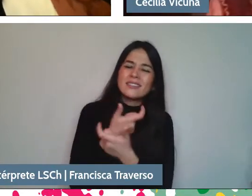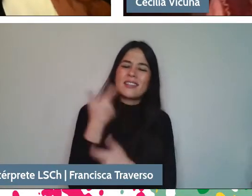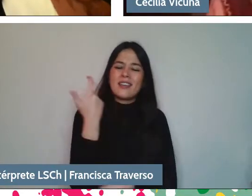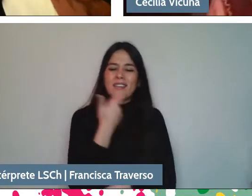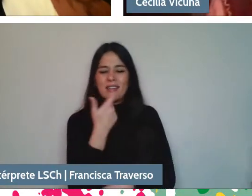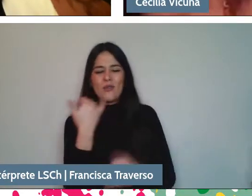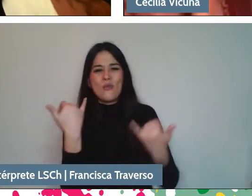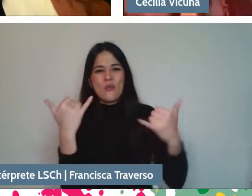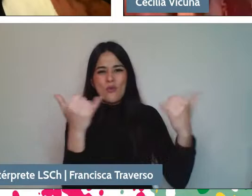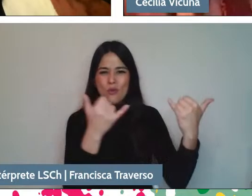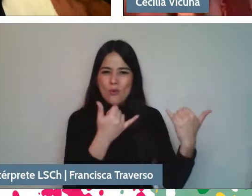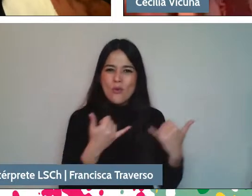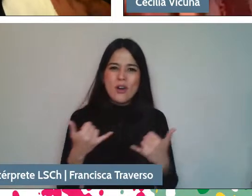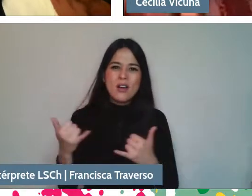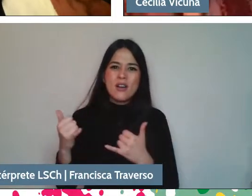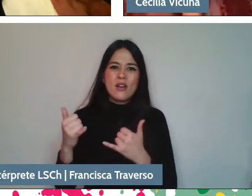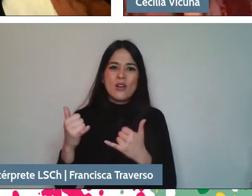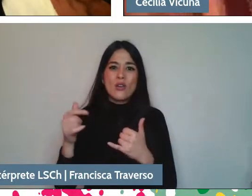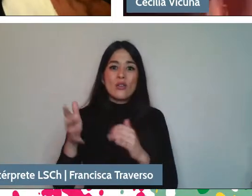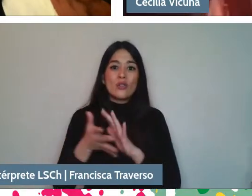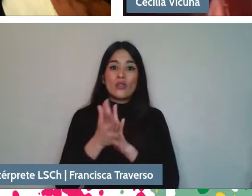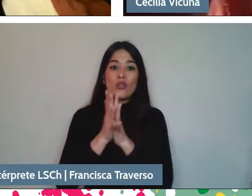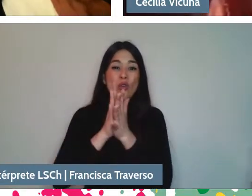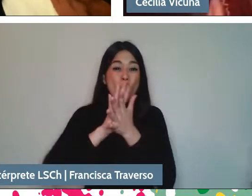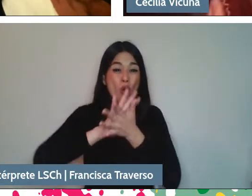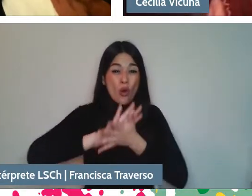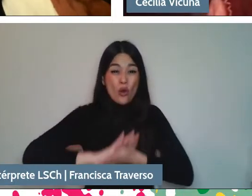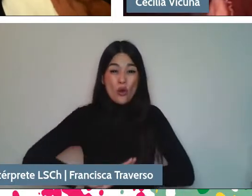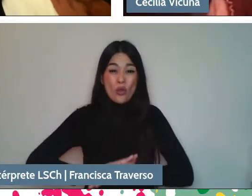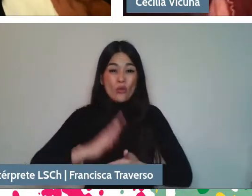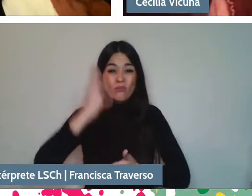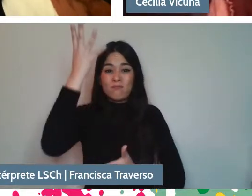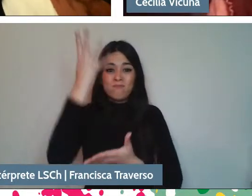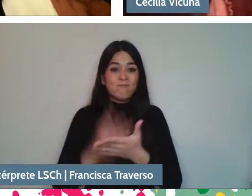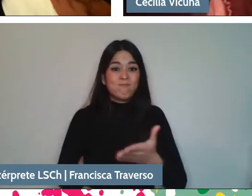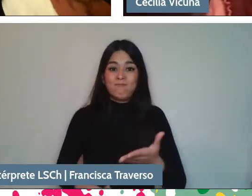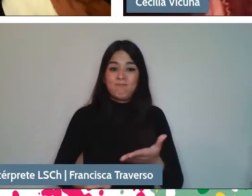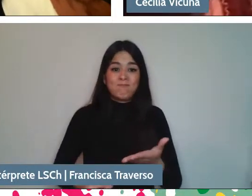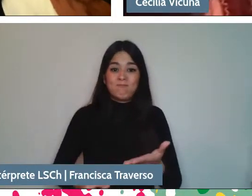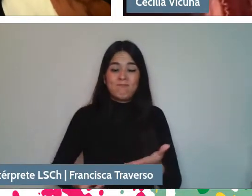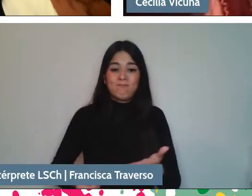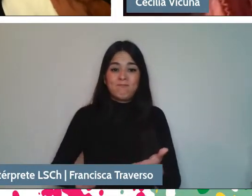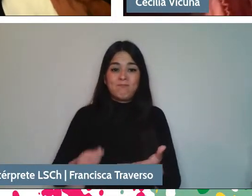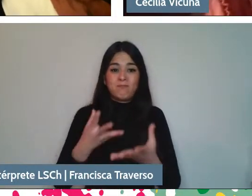Todo eso ¡pum! Se esfumó. Y tuve la prueba de que se había esfumado